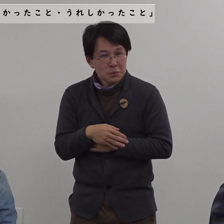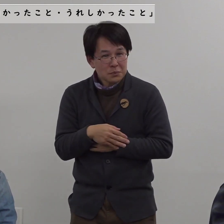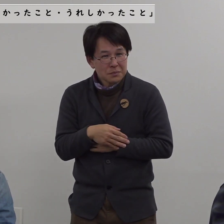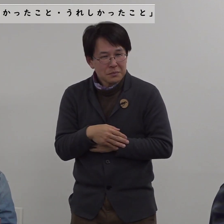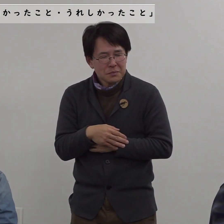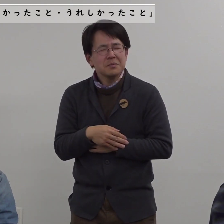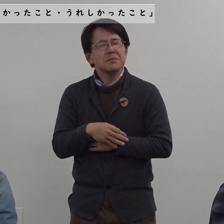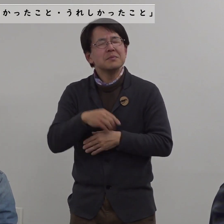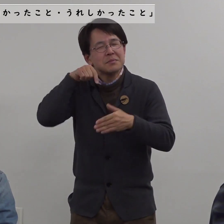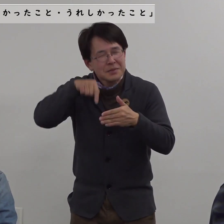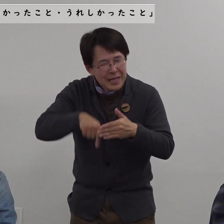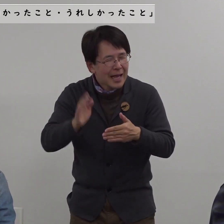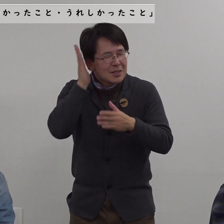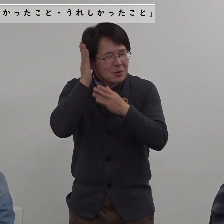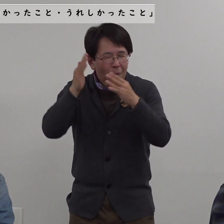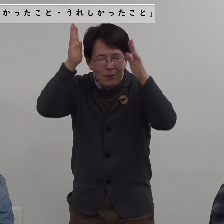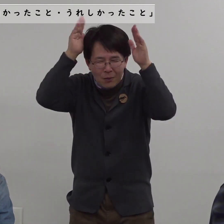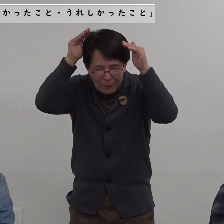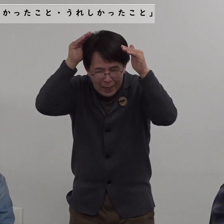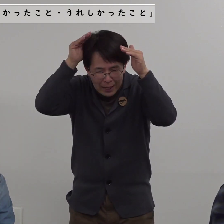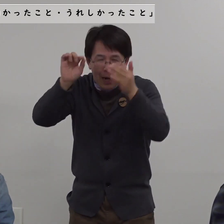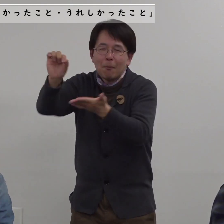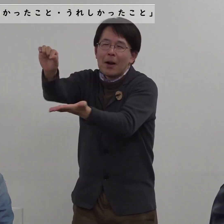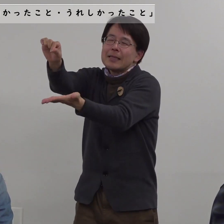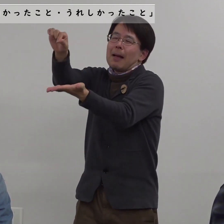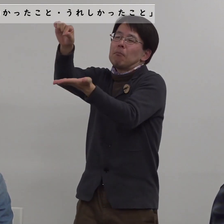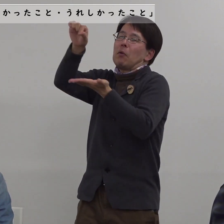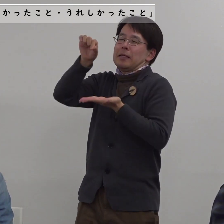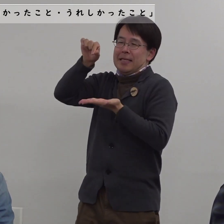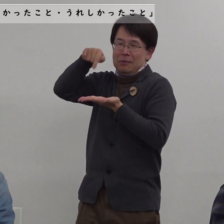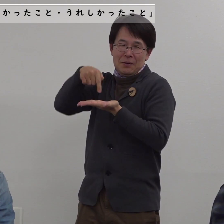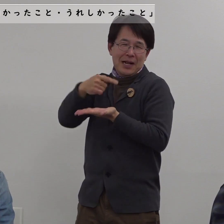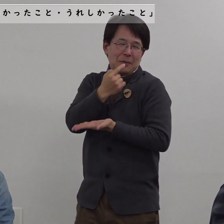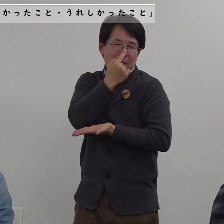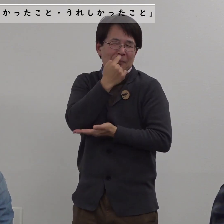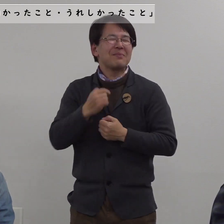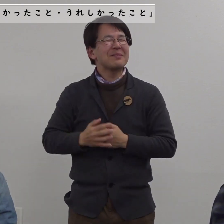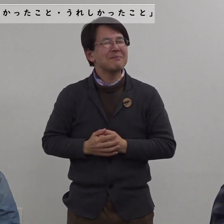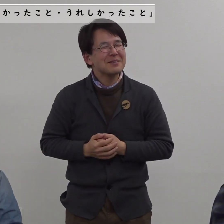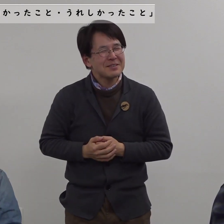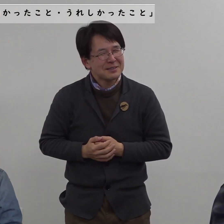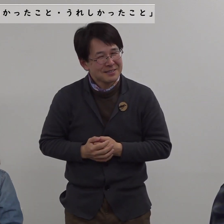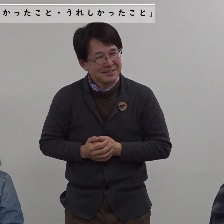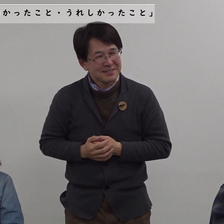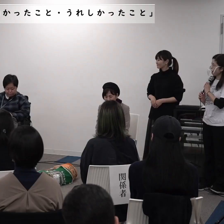聴導犬からもらった一番大きなプレゼントだと思っています